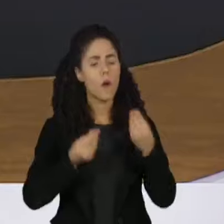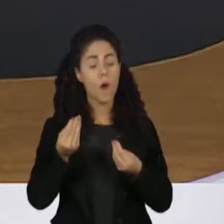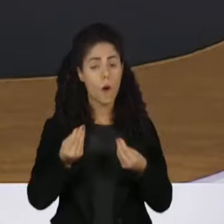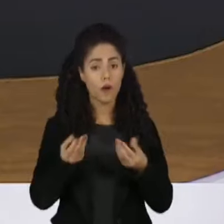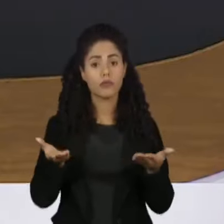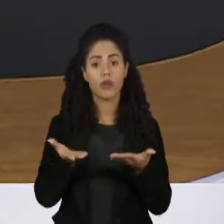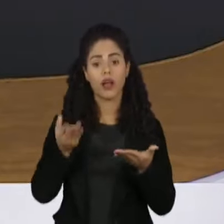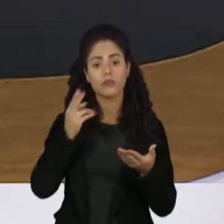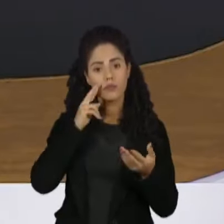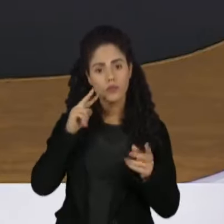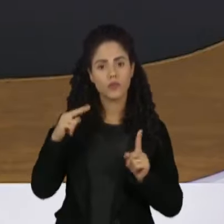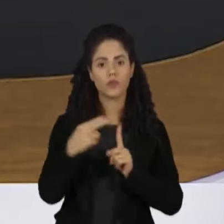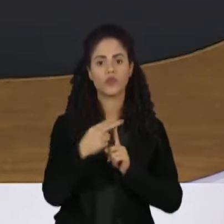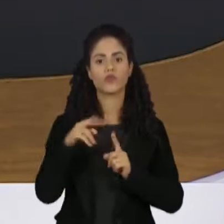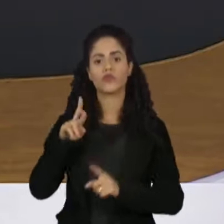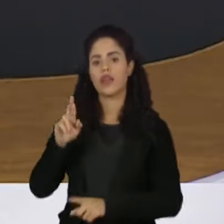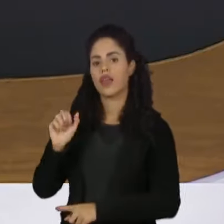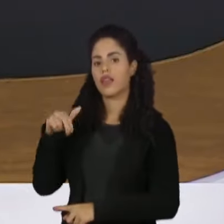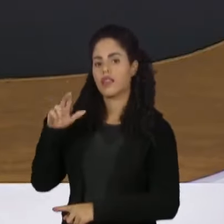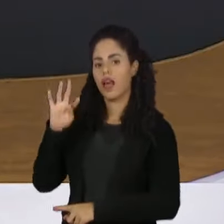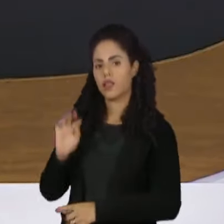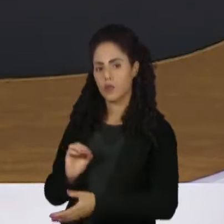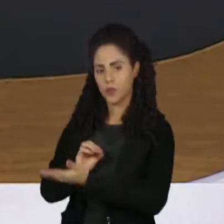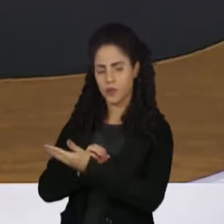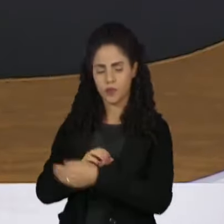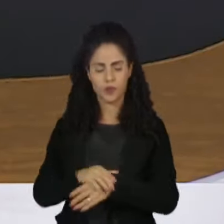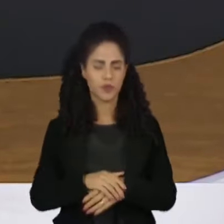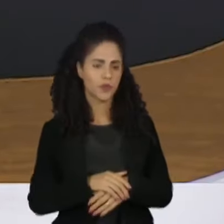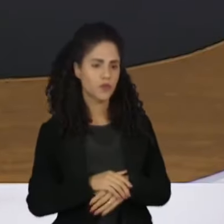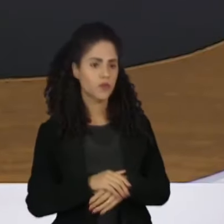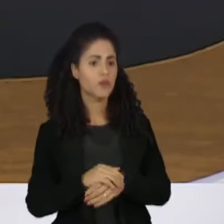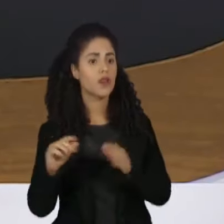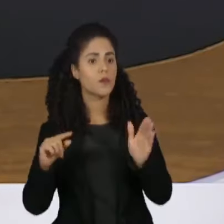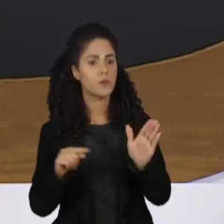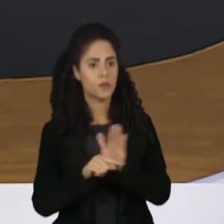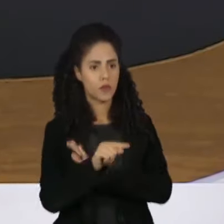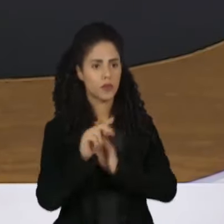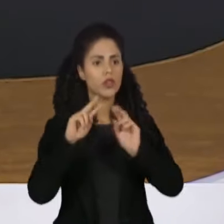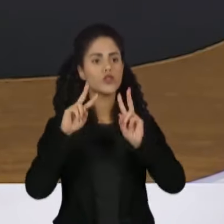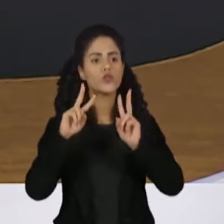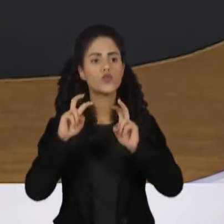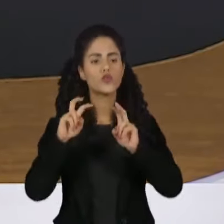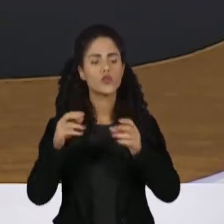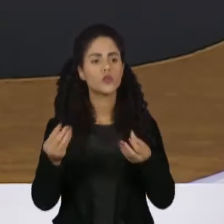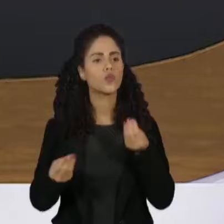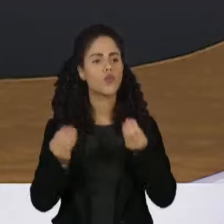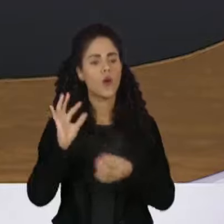do Olhar do Renato Meirelles a Ana perguntou na no bloco anterior sobre qual é a moralidade